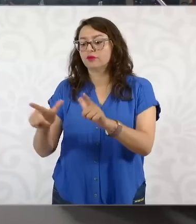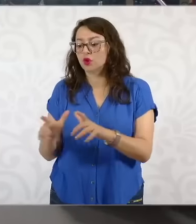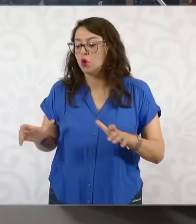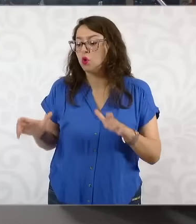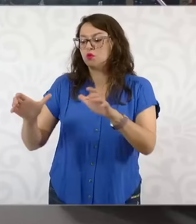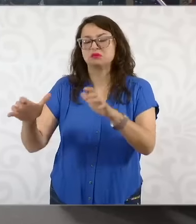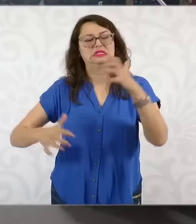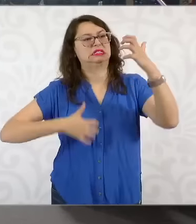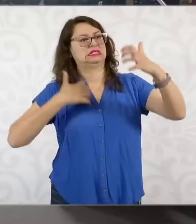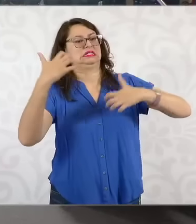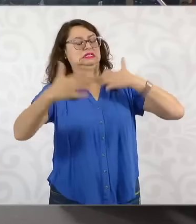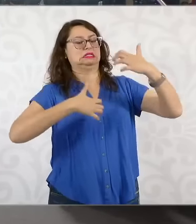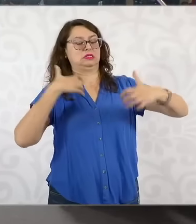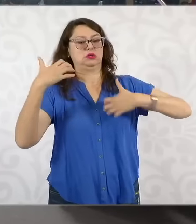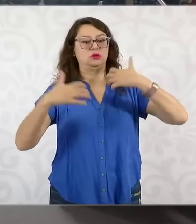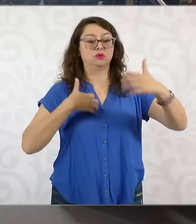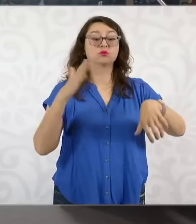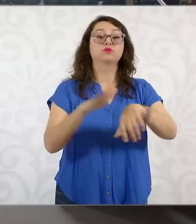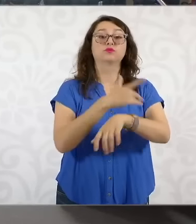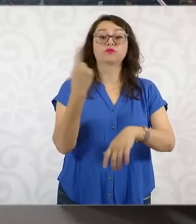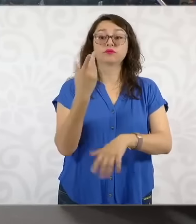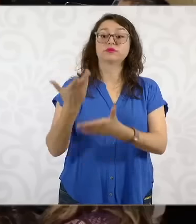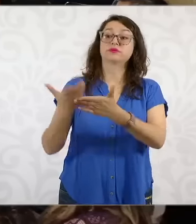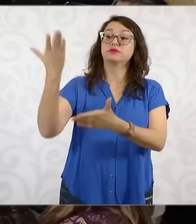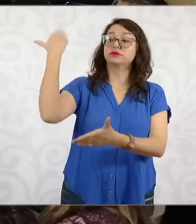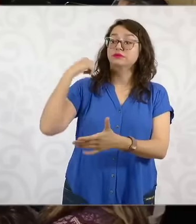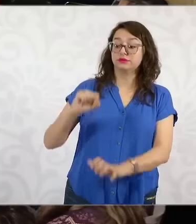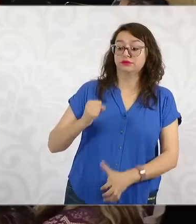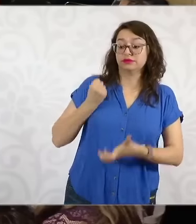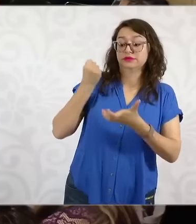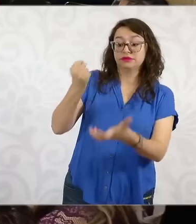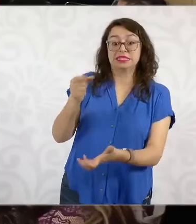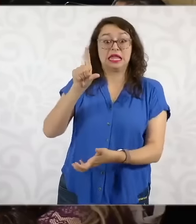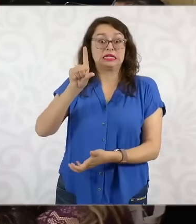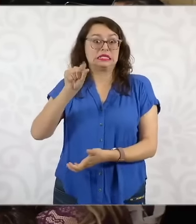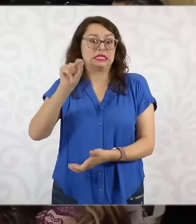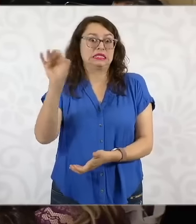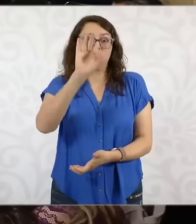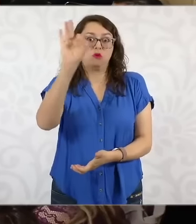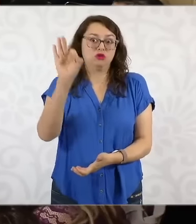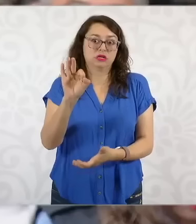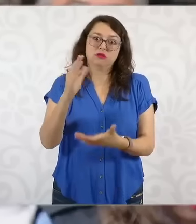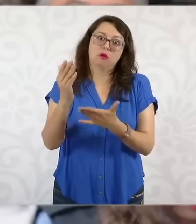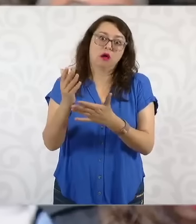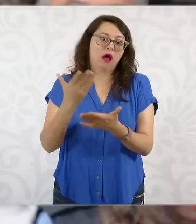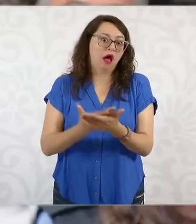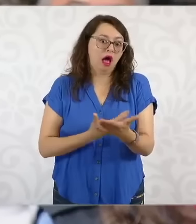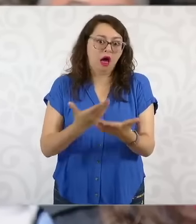pues solo tiene que ver con el recorte del 70% al gasto publicitario, pero no. También está el tema